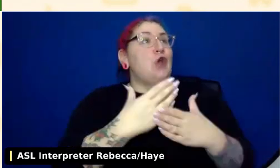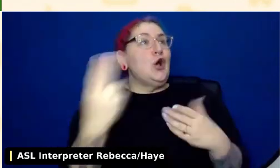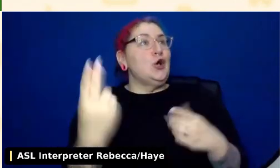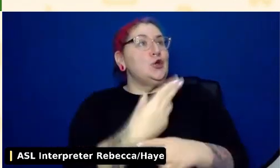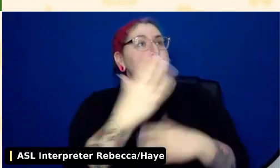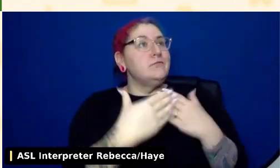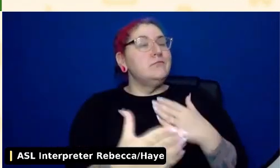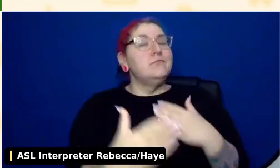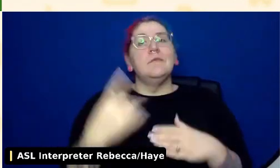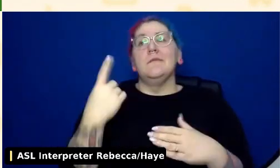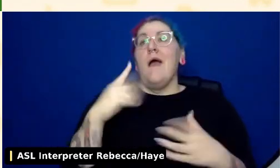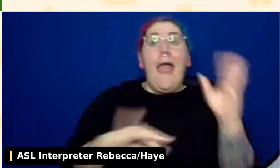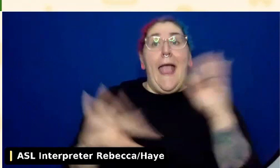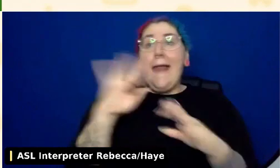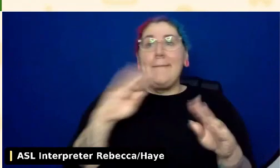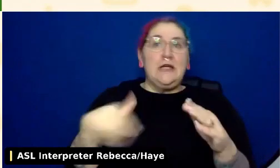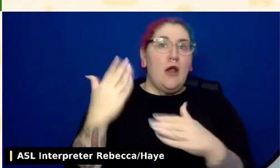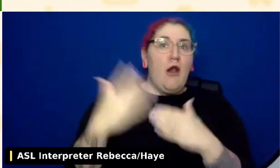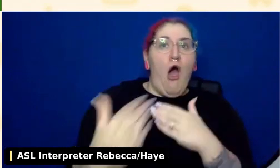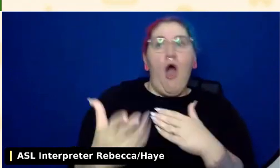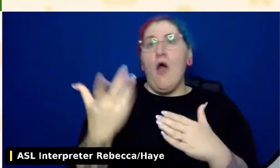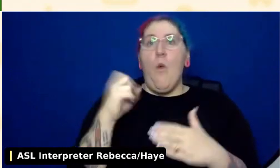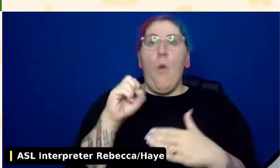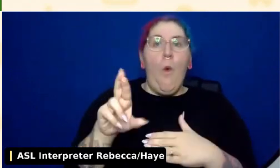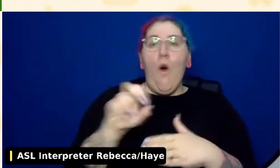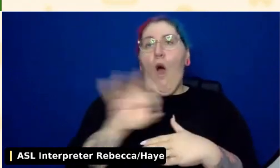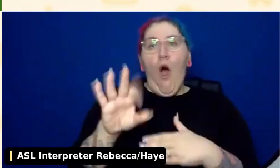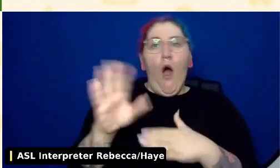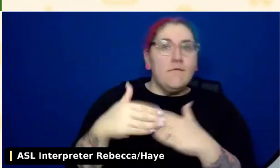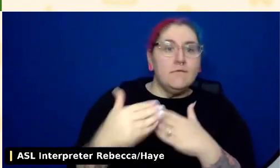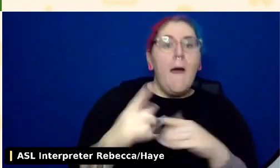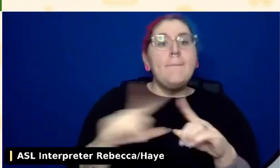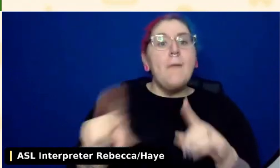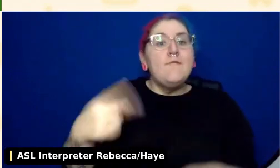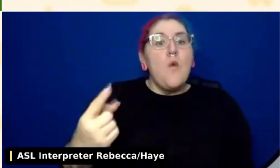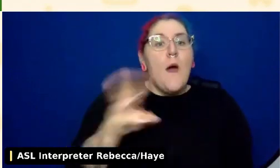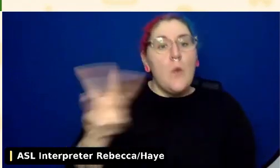Sin embargo, para un sitio web, lo más útil es colocarlo en la parte superior.